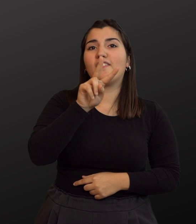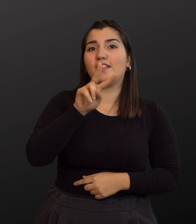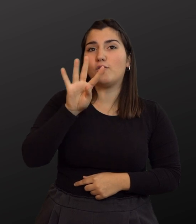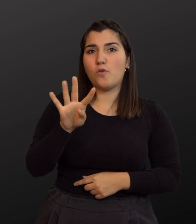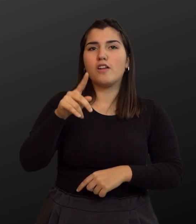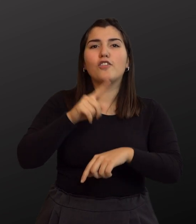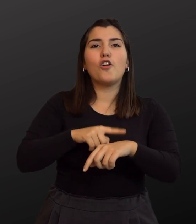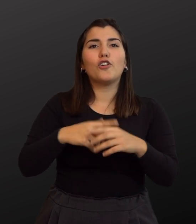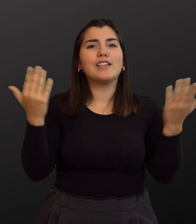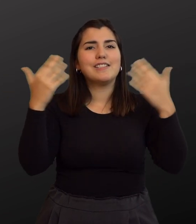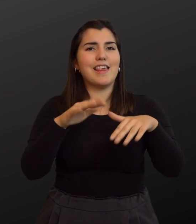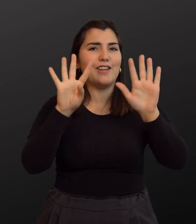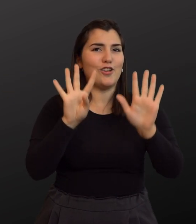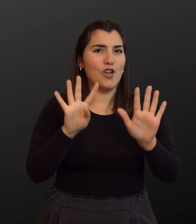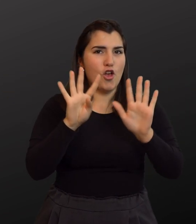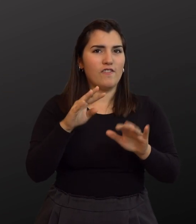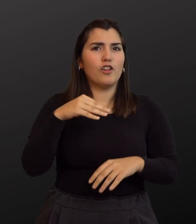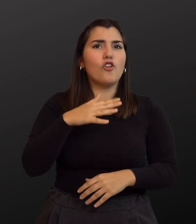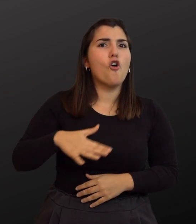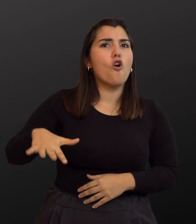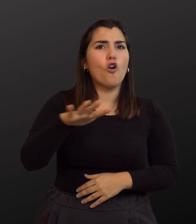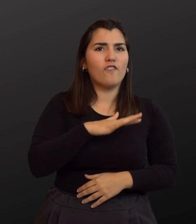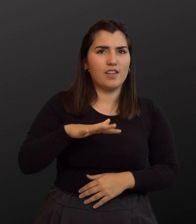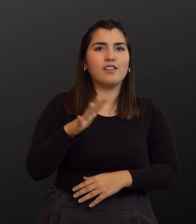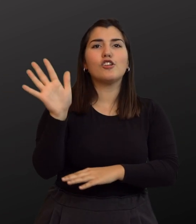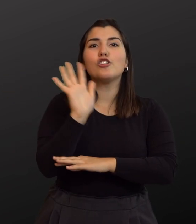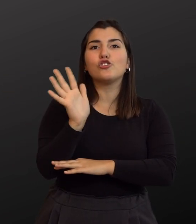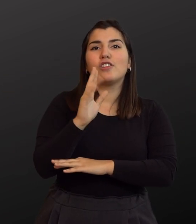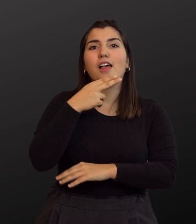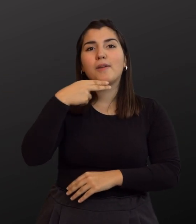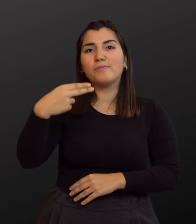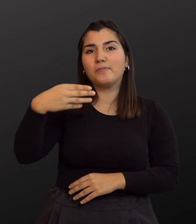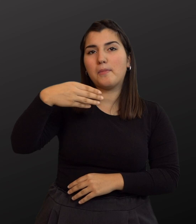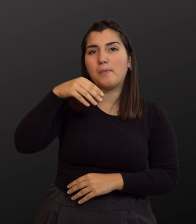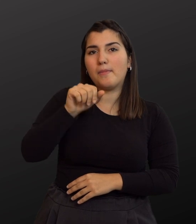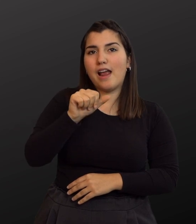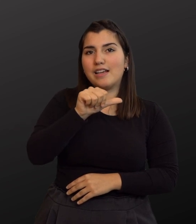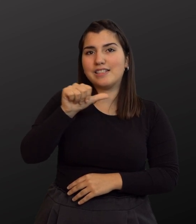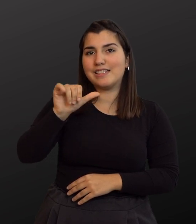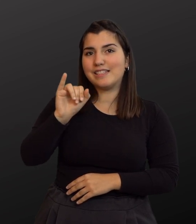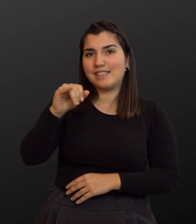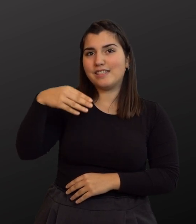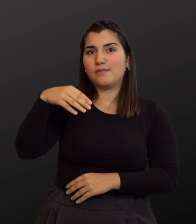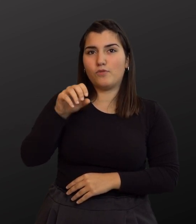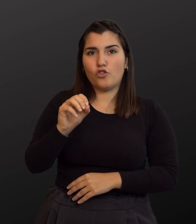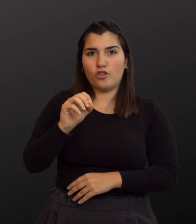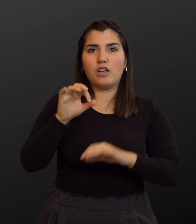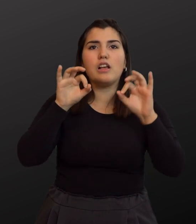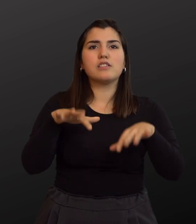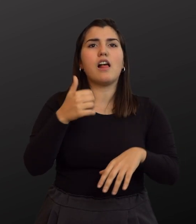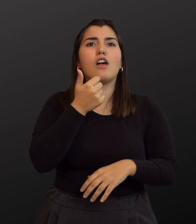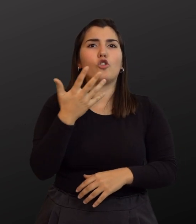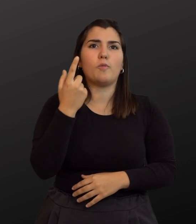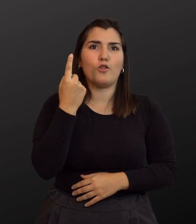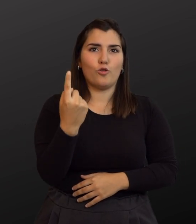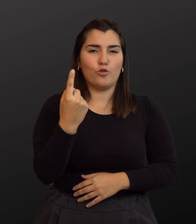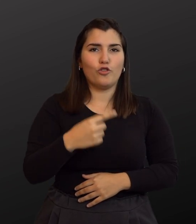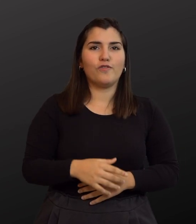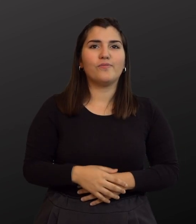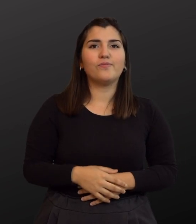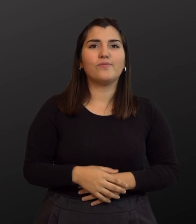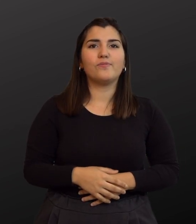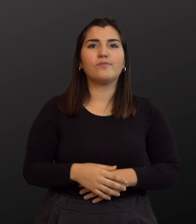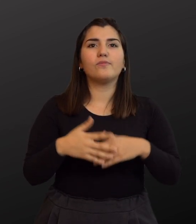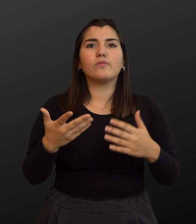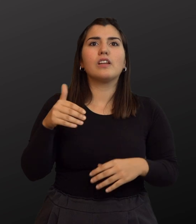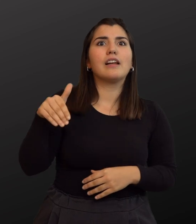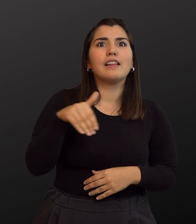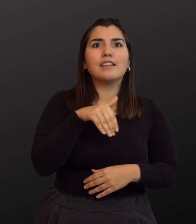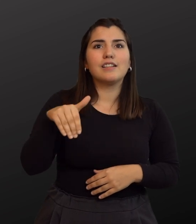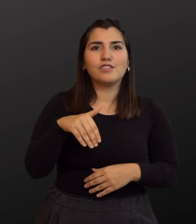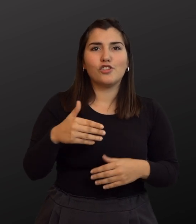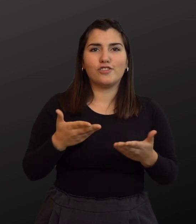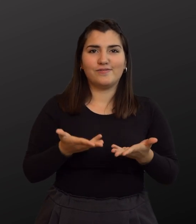L'evento sarà il 23 marzo alle 21 presso il cinema Massimo, sala 1 all'indirizzo qui riportato: